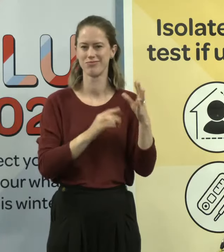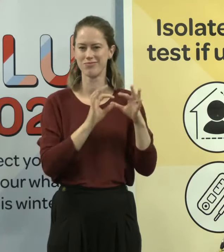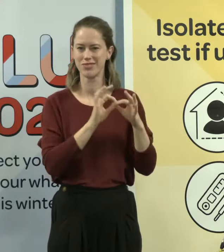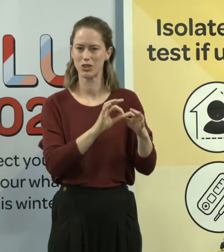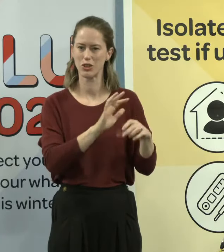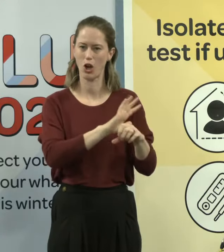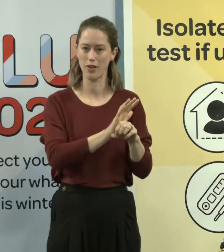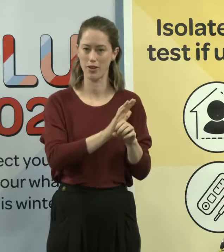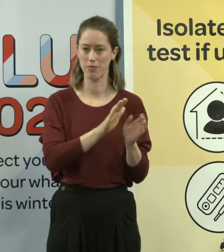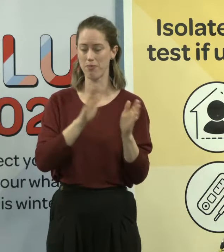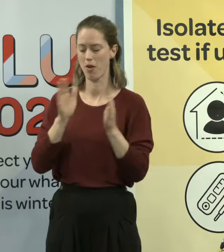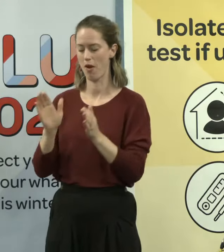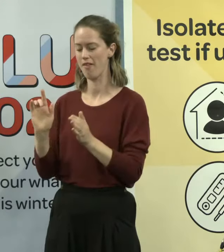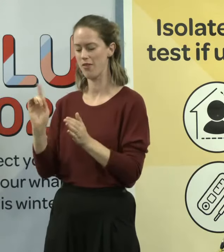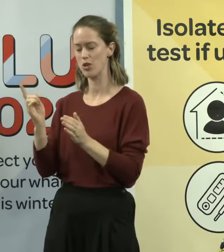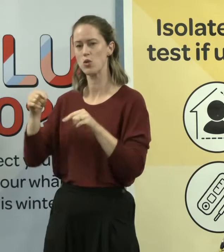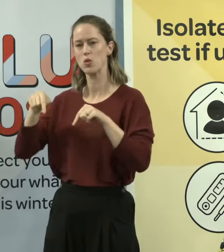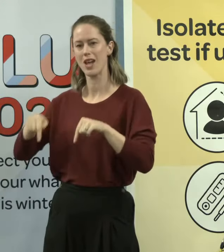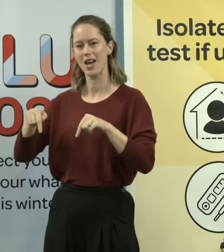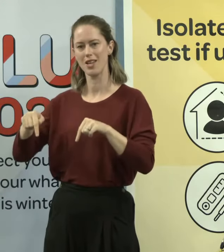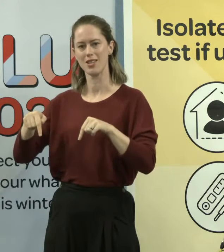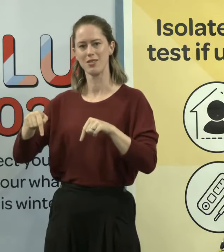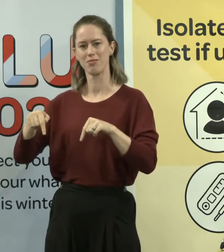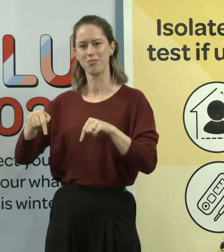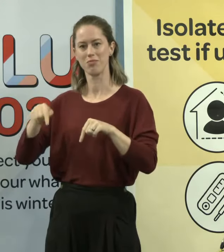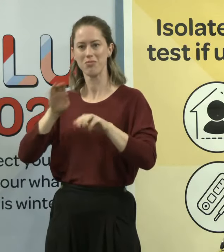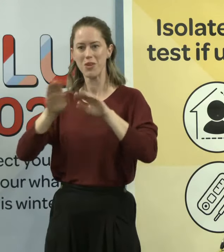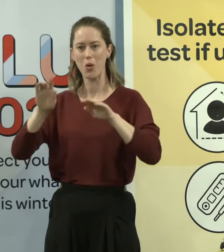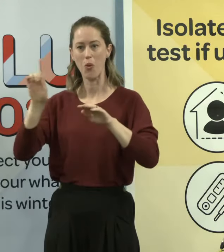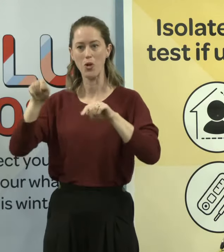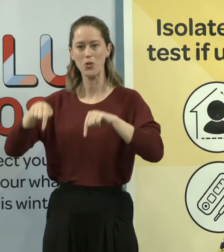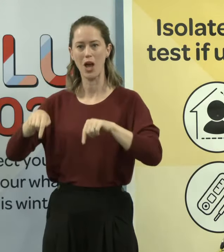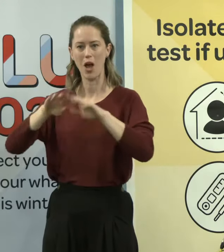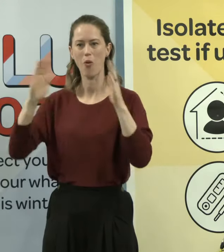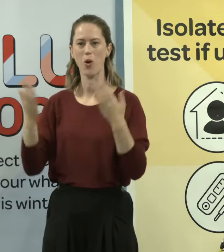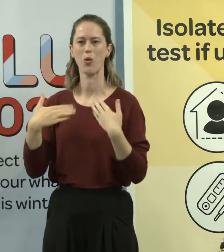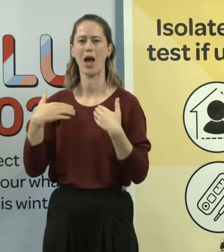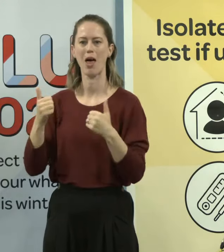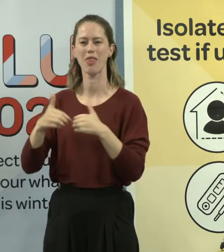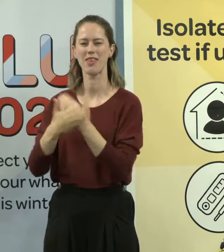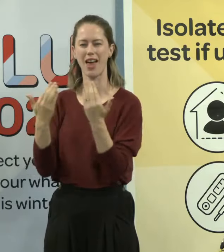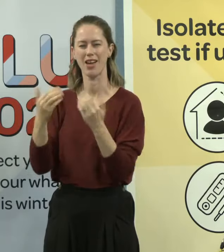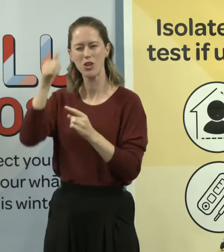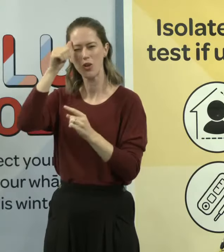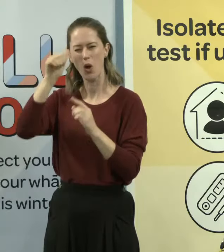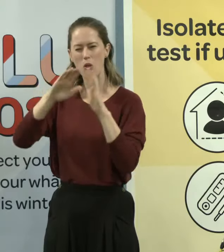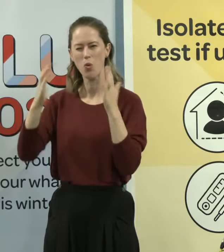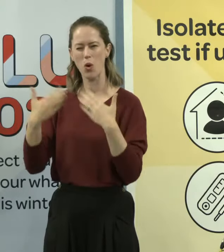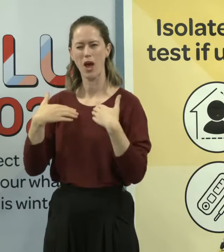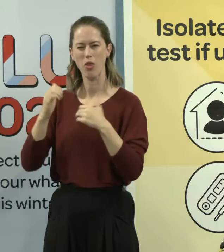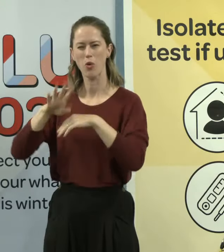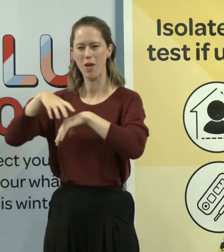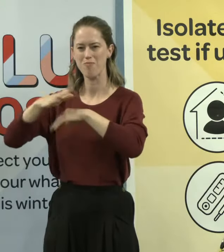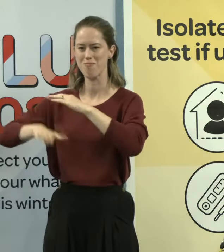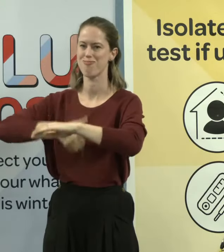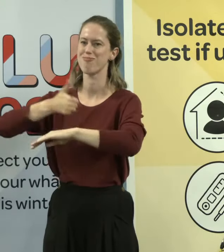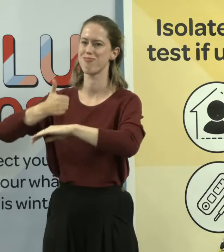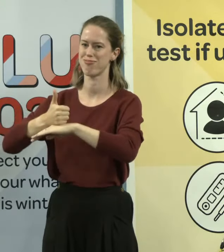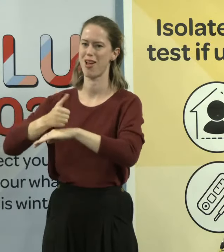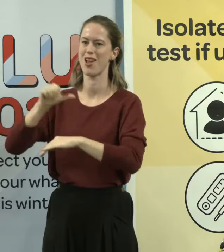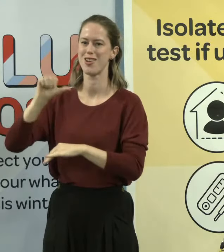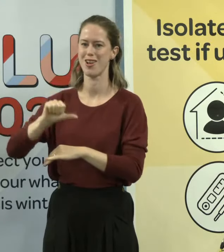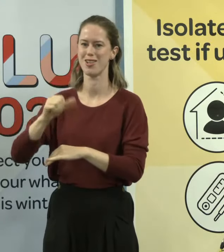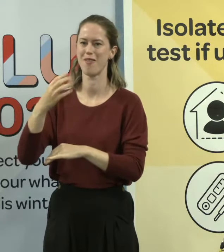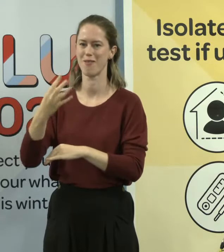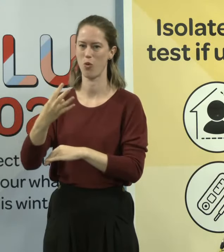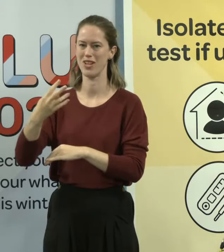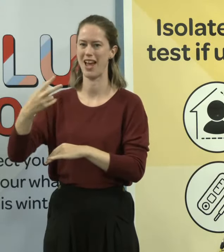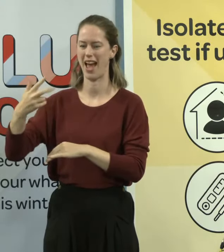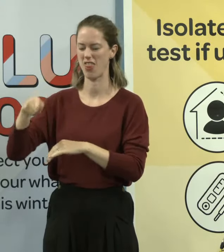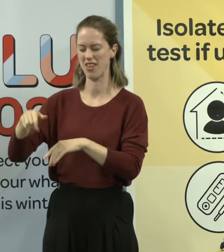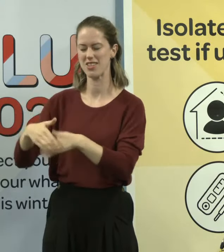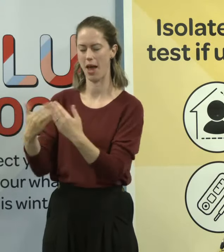tenei ra. I mua i to maatau